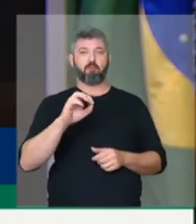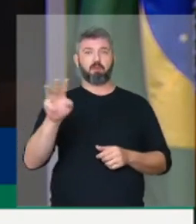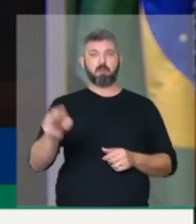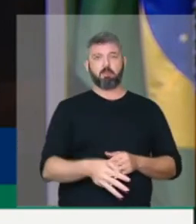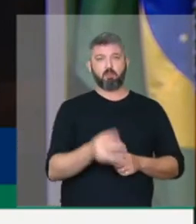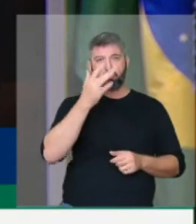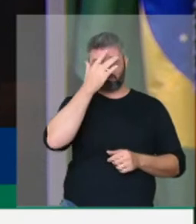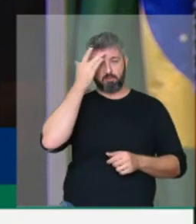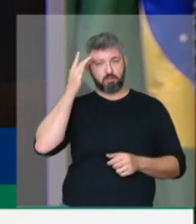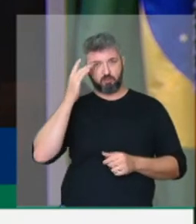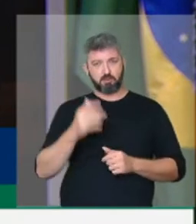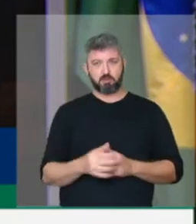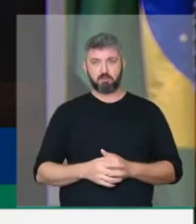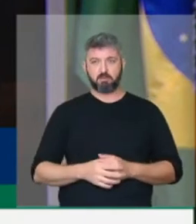QUE ATENDE MAIS DE 180